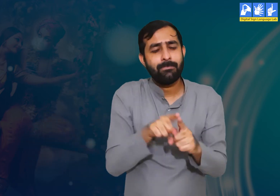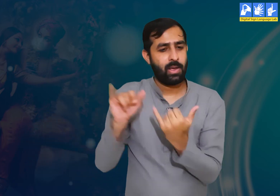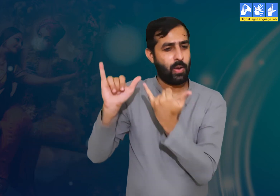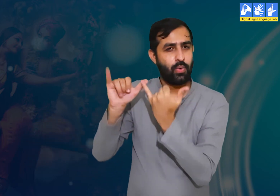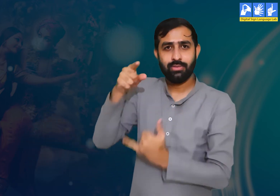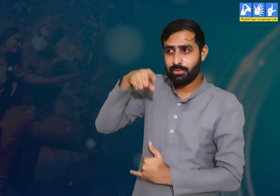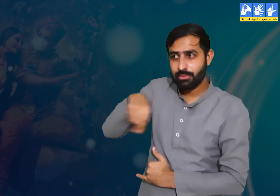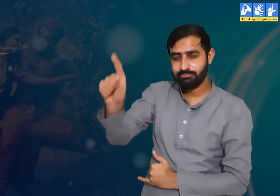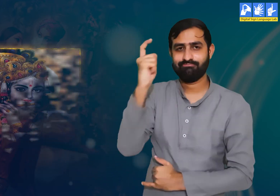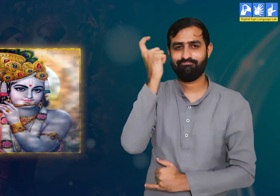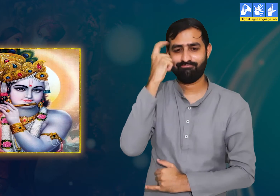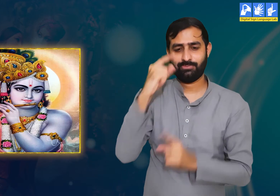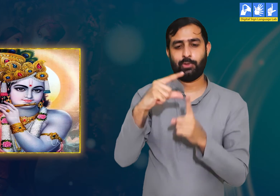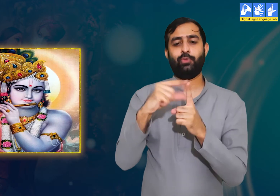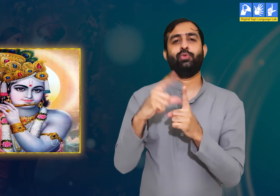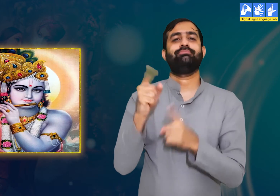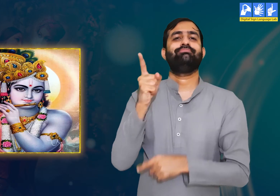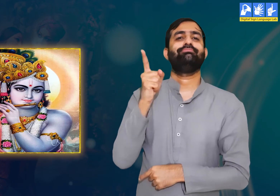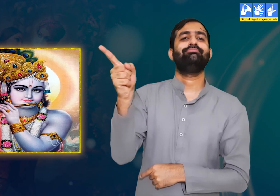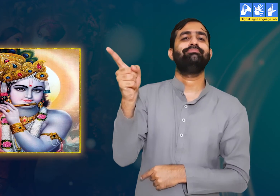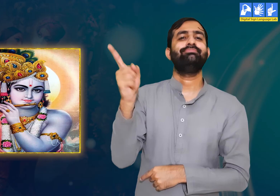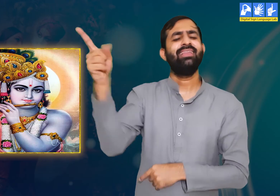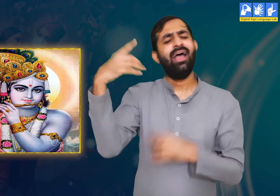ठीक उसी प्रकार श्री कृष्ण को भी इस बात पर विचार करना चाहिए।